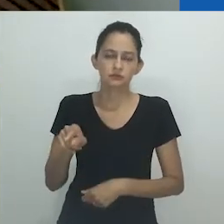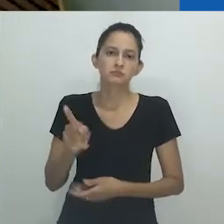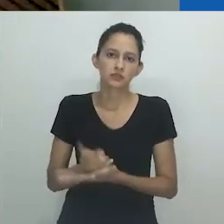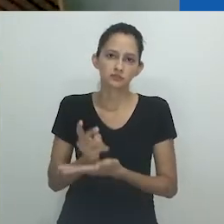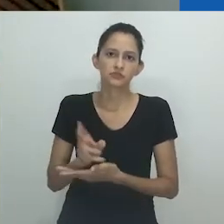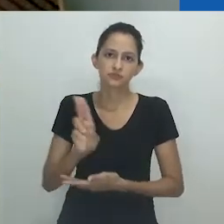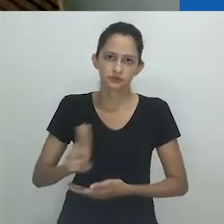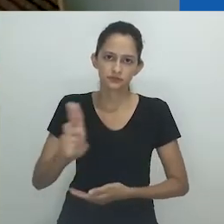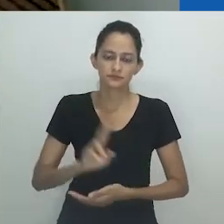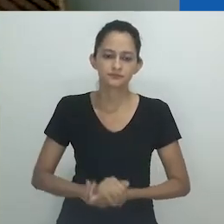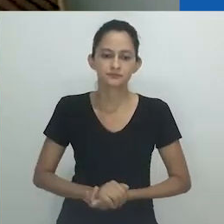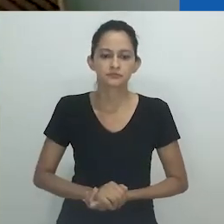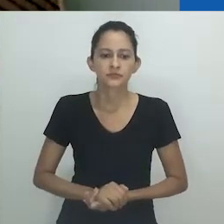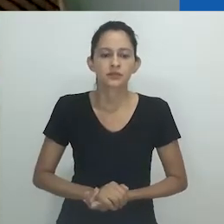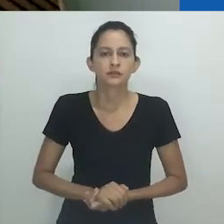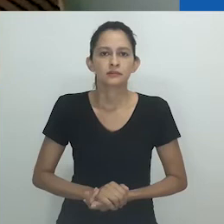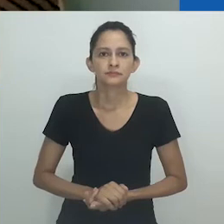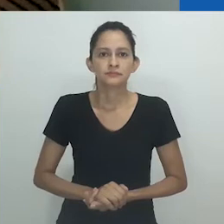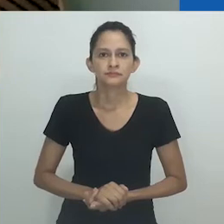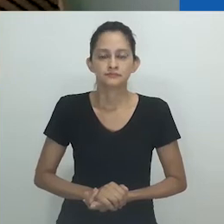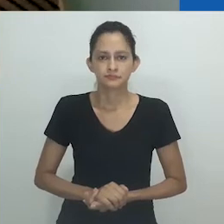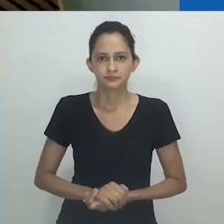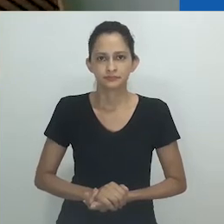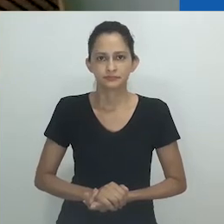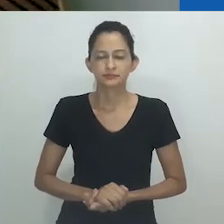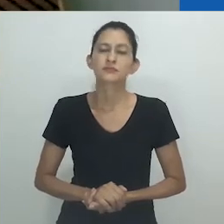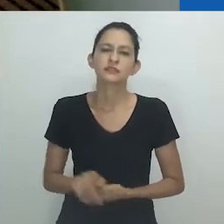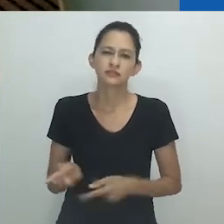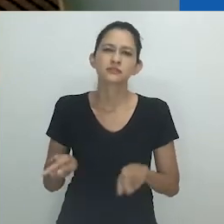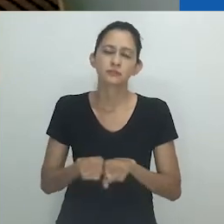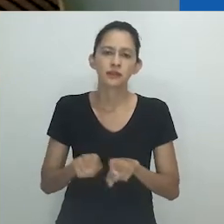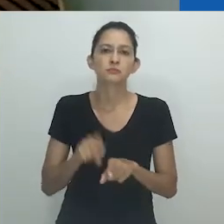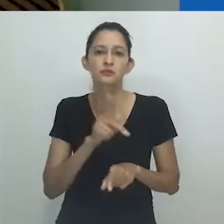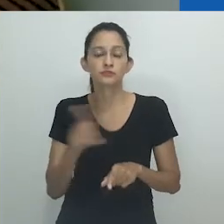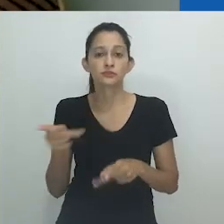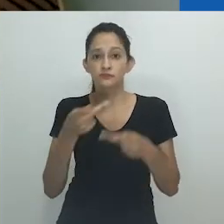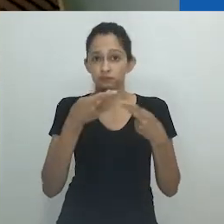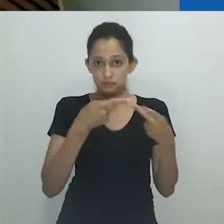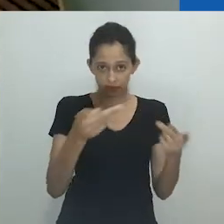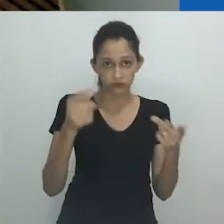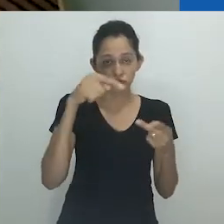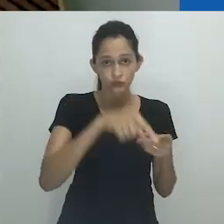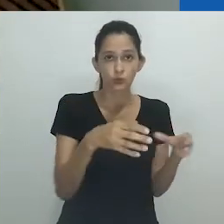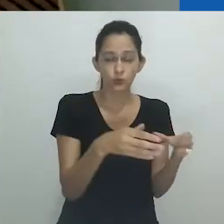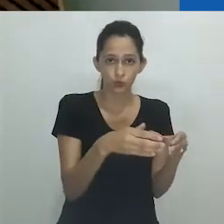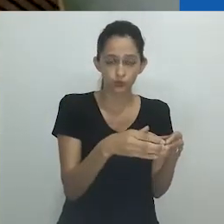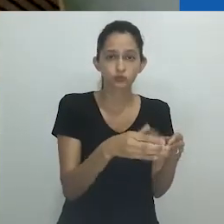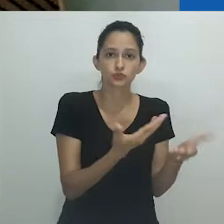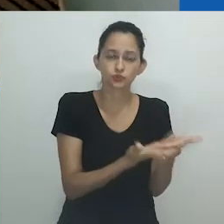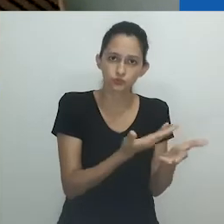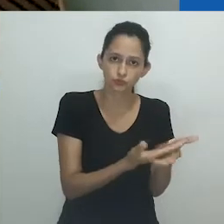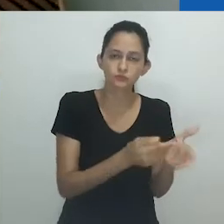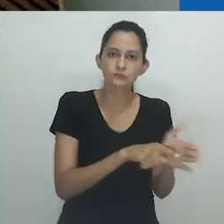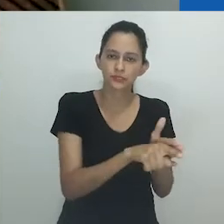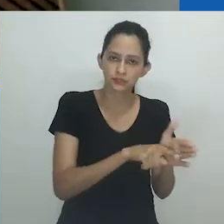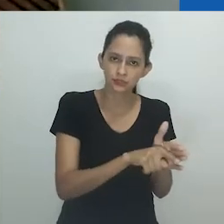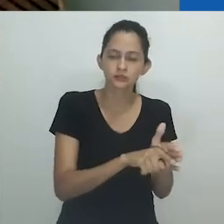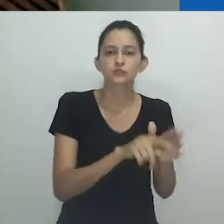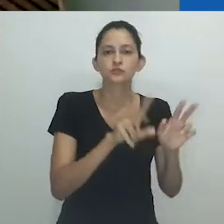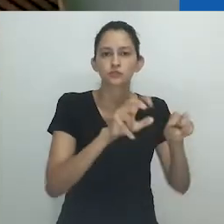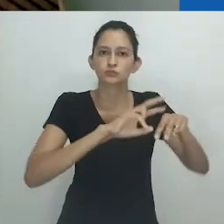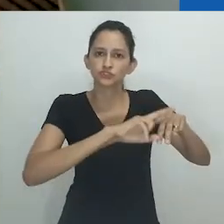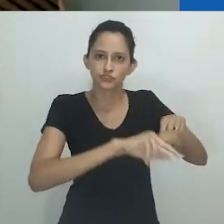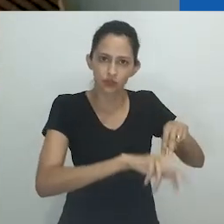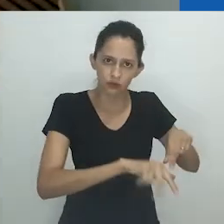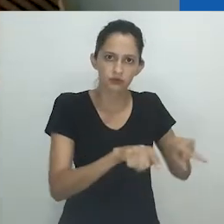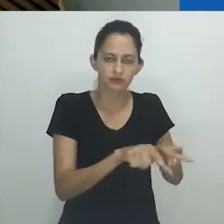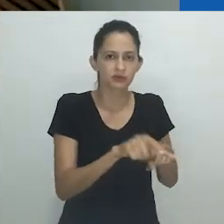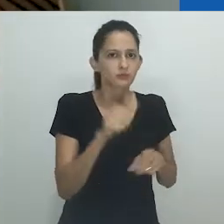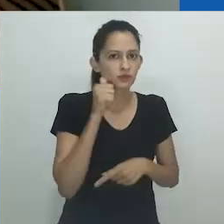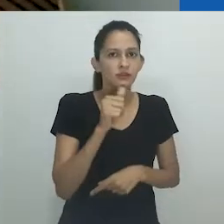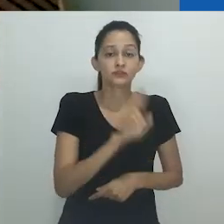na Universidade de Western Cape. E, ainda, professora visitante no Center For Women and Gender Studies na Nelson Mandela University.